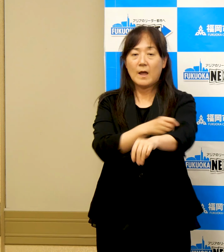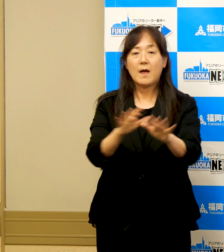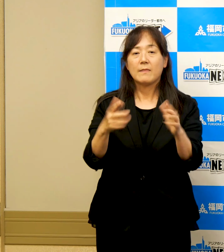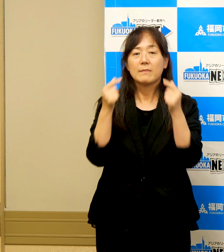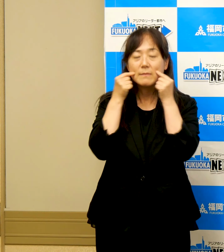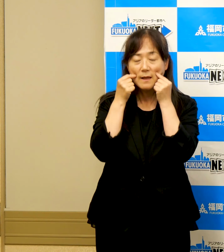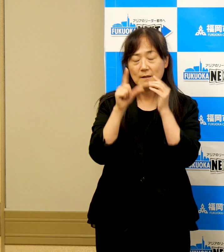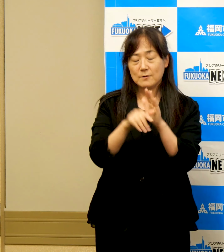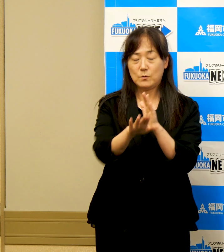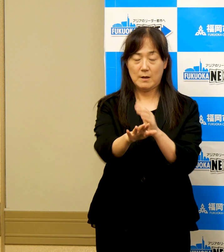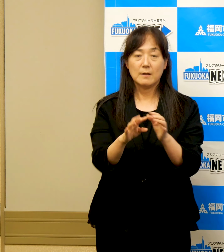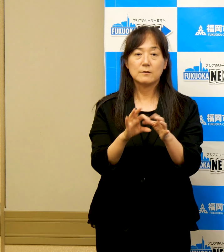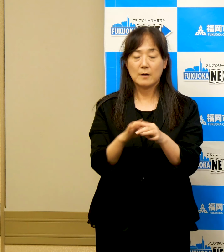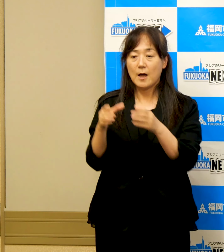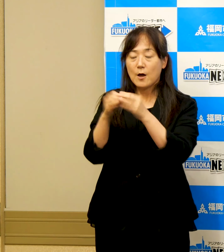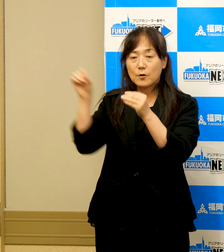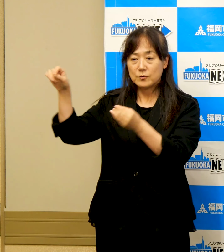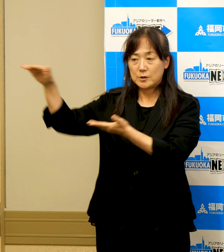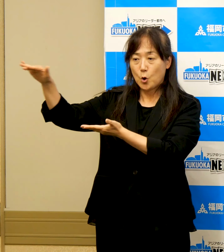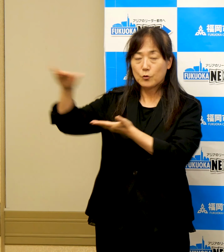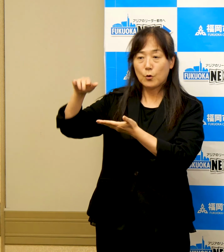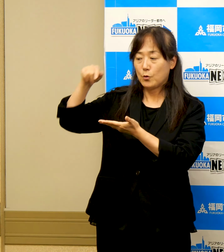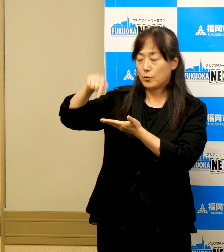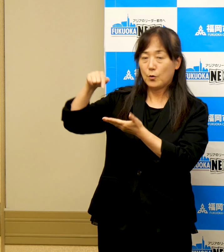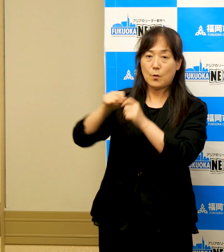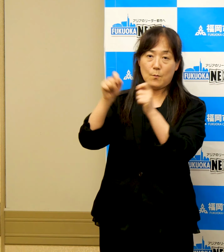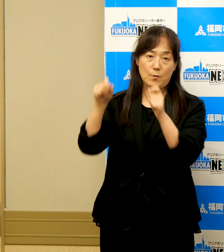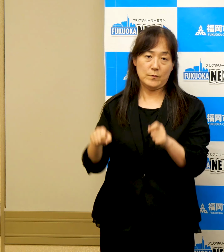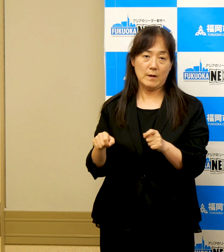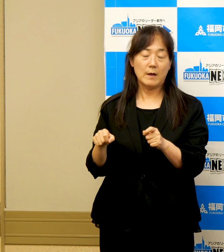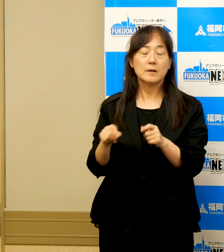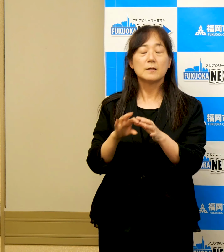ですからこれは 国の供給の問題によって